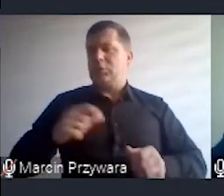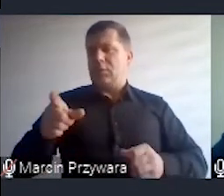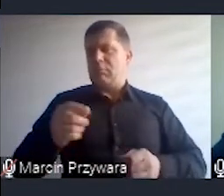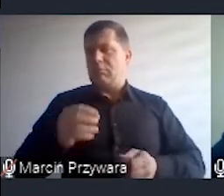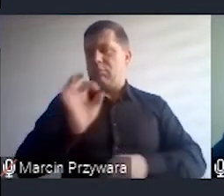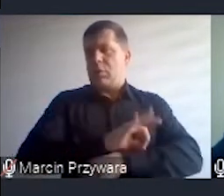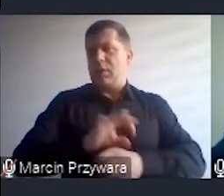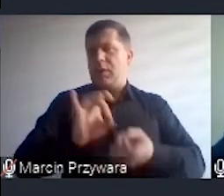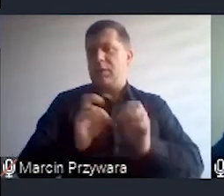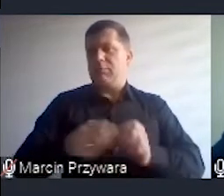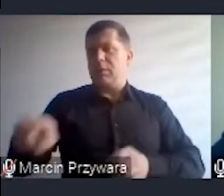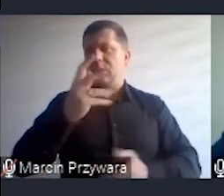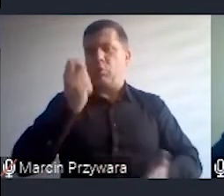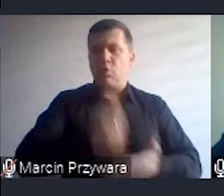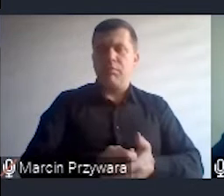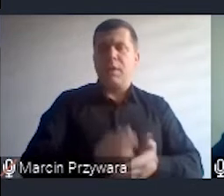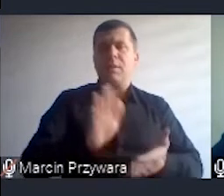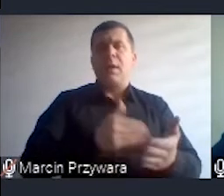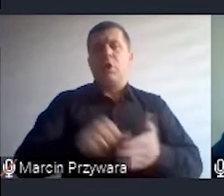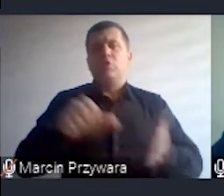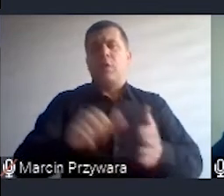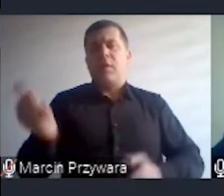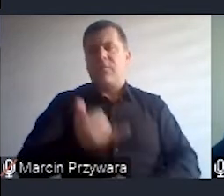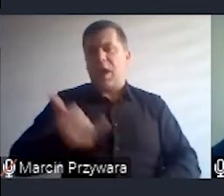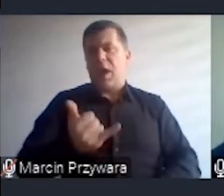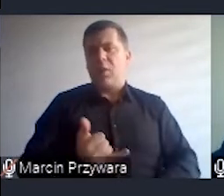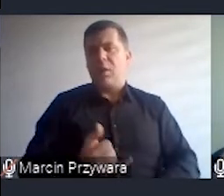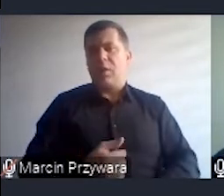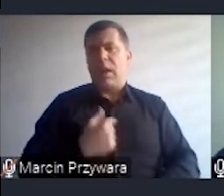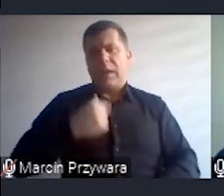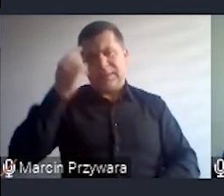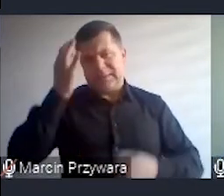gdyby Państwu przyszło kupować jakiś środek trwały – ja się mocno zastanawiam co by to było,